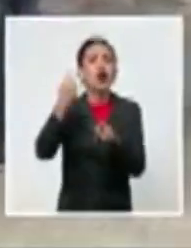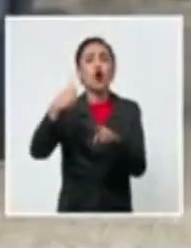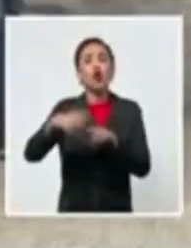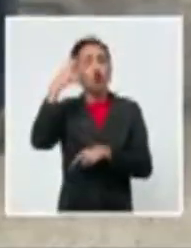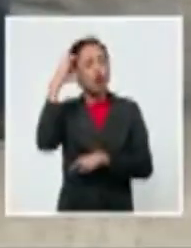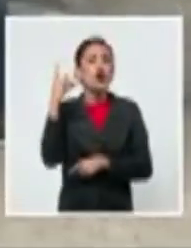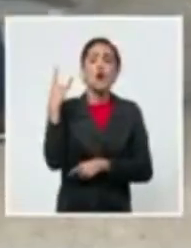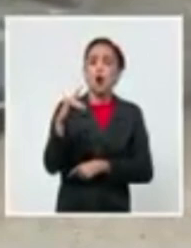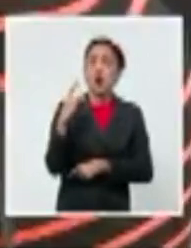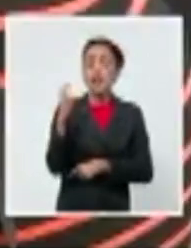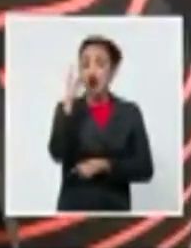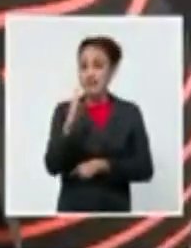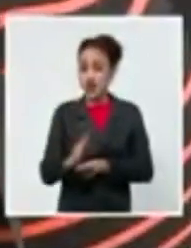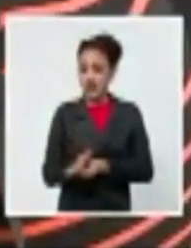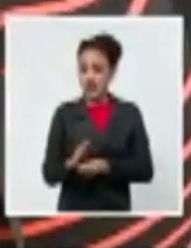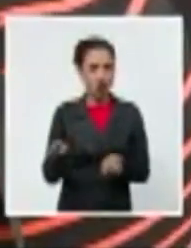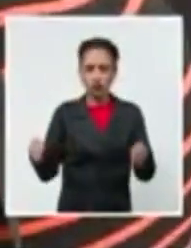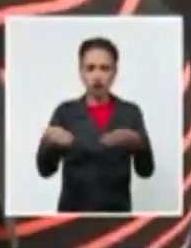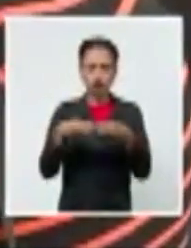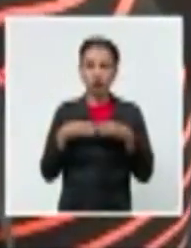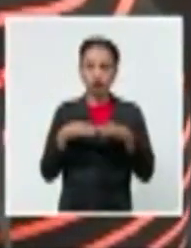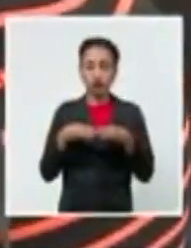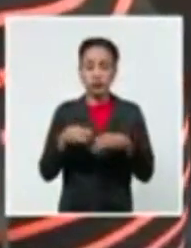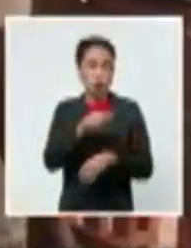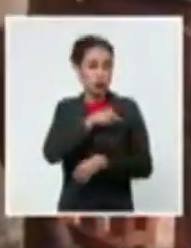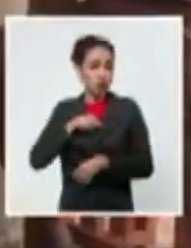qui reçoit les brigades cubaines et apporte des fonds pour leur fonctionnement.